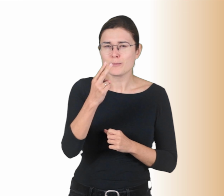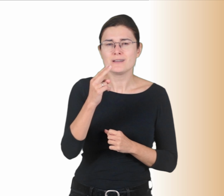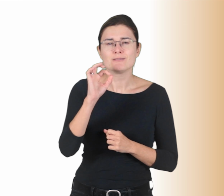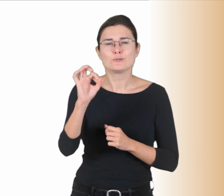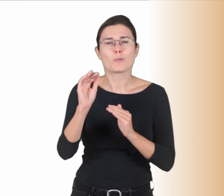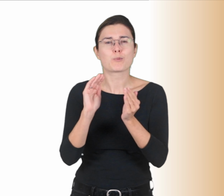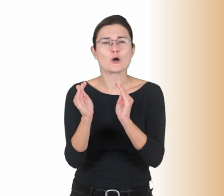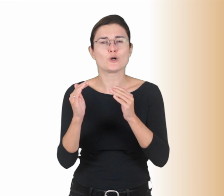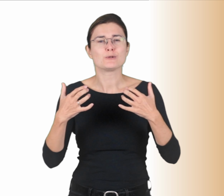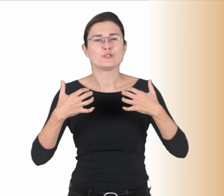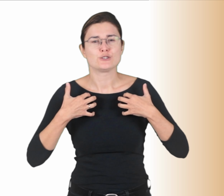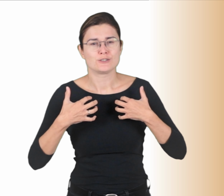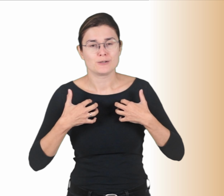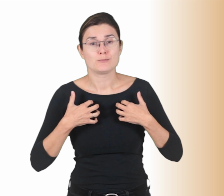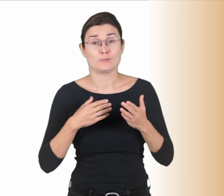Jest to poziom przystosowania do życia.